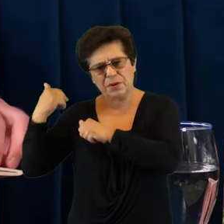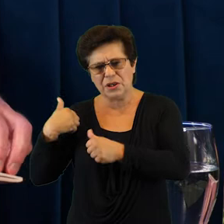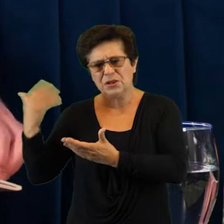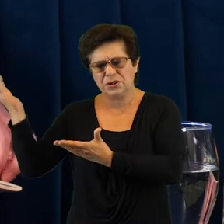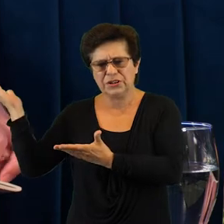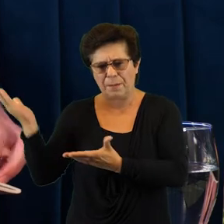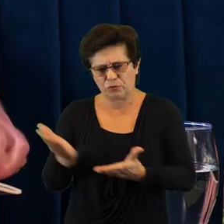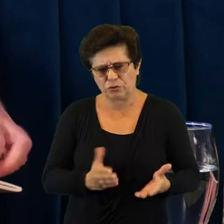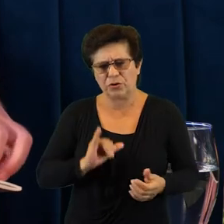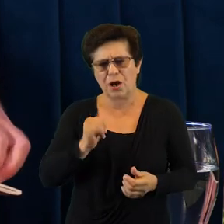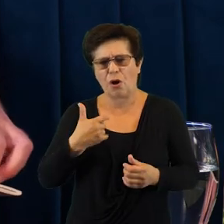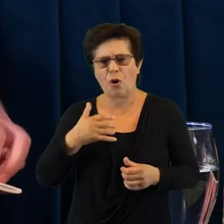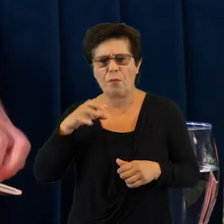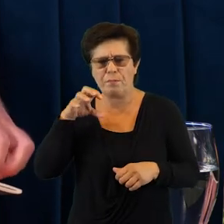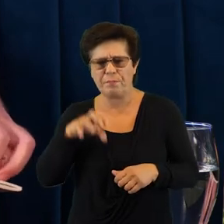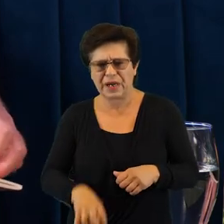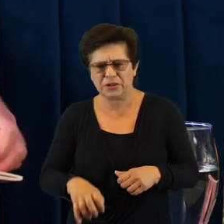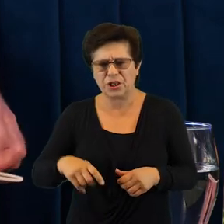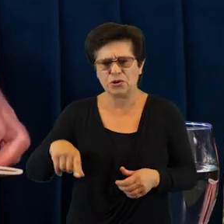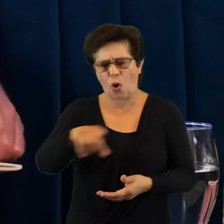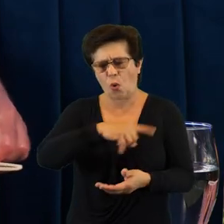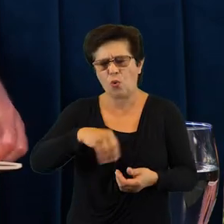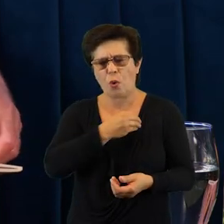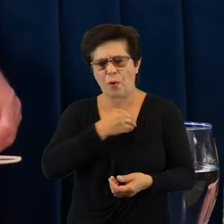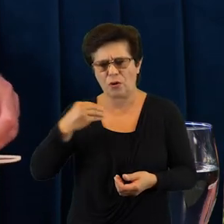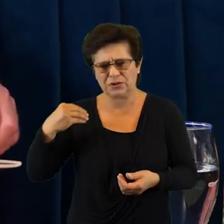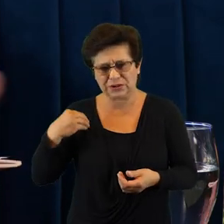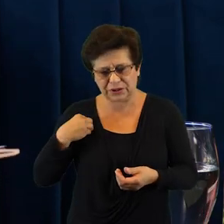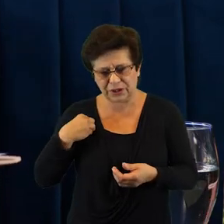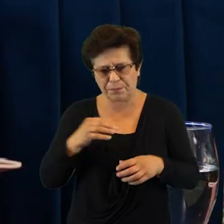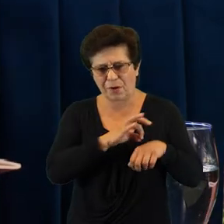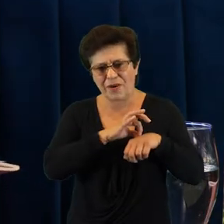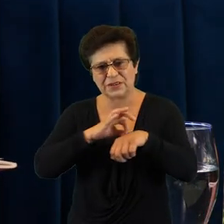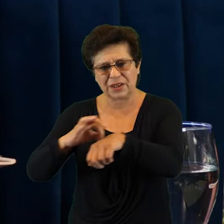jeszcze jako prezes ogólnopolski Stowarzyszenia Pisarzy do poprowadzenia takich Zaduszek,